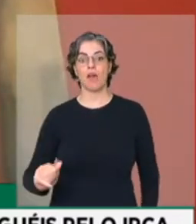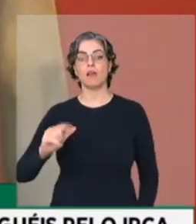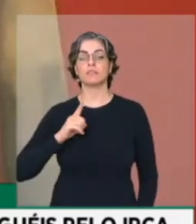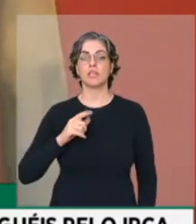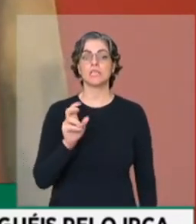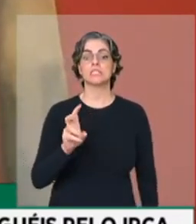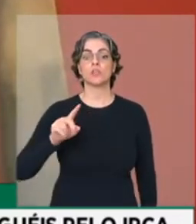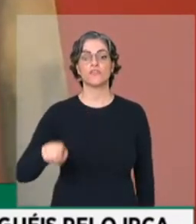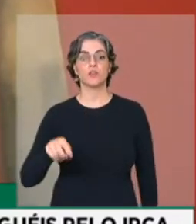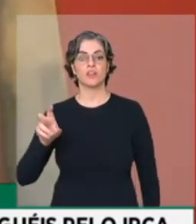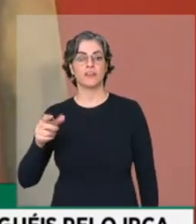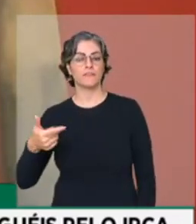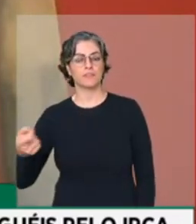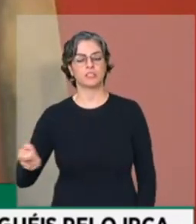SITUAÇÃO. O IPCA DEU 5.20, O IGP-M NOS ÚLTIMOS 12 MESES,